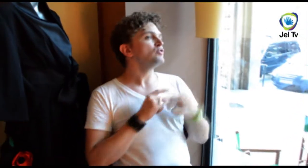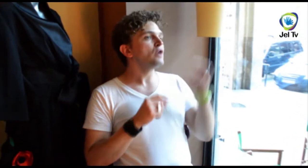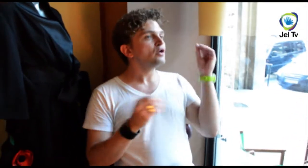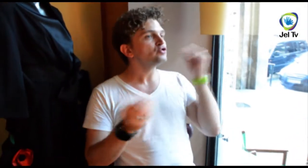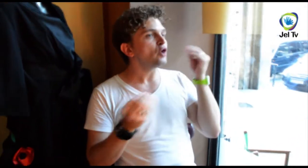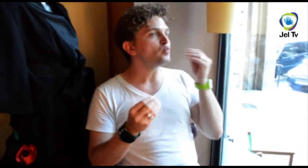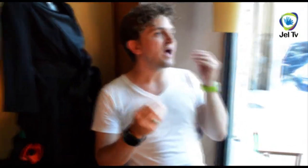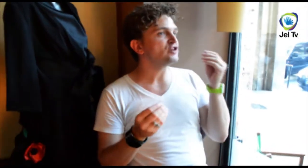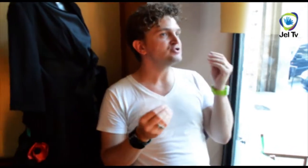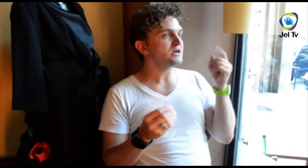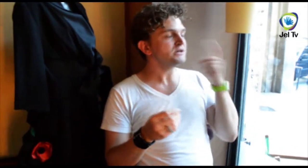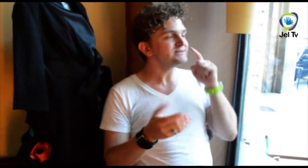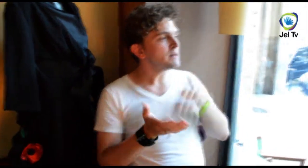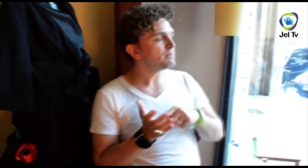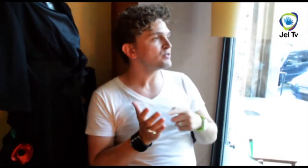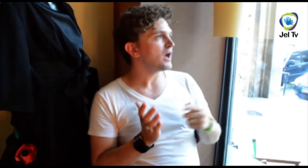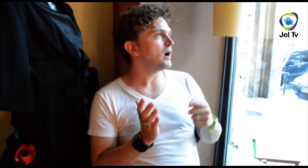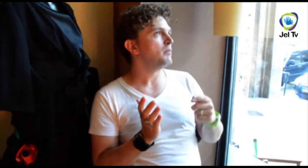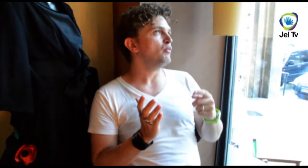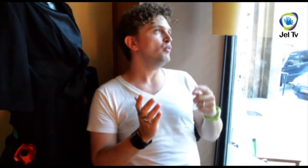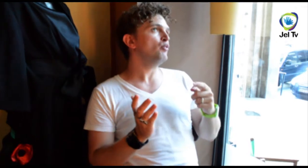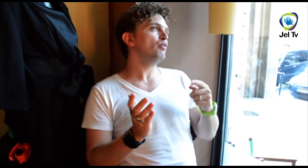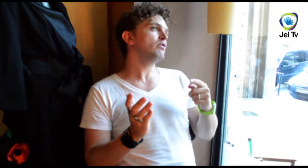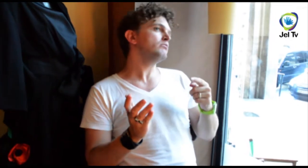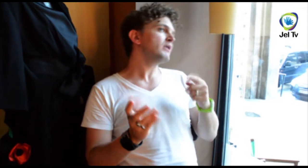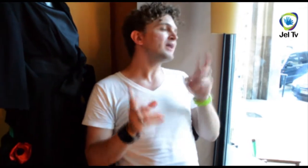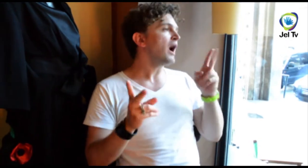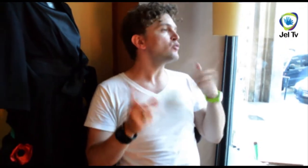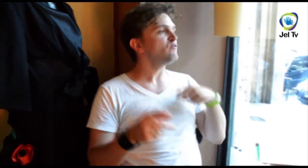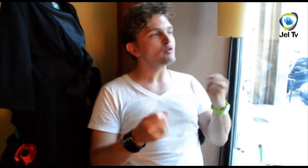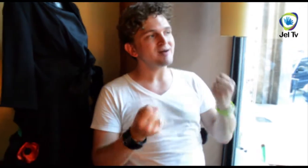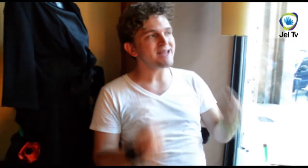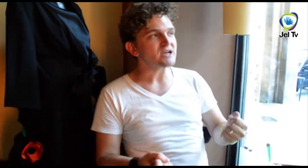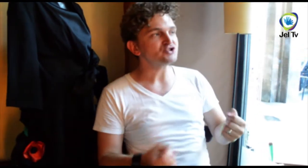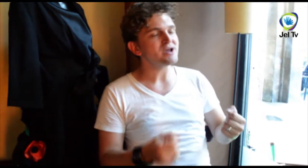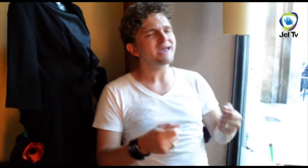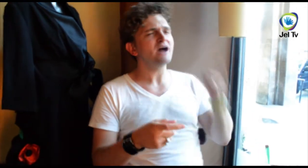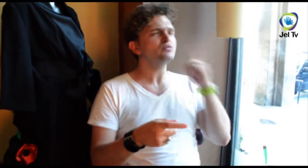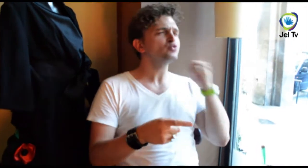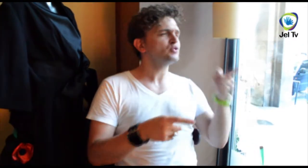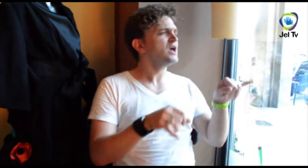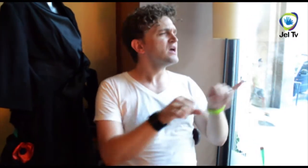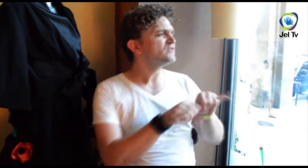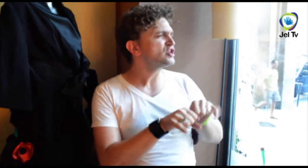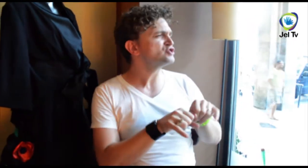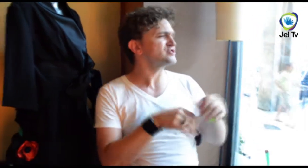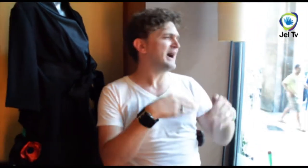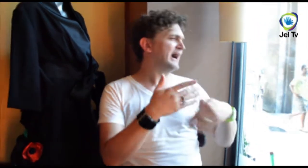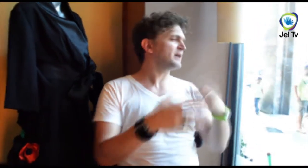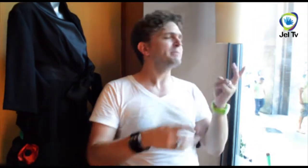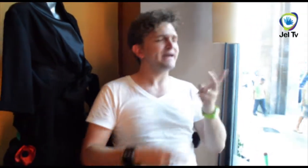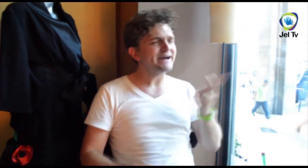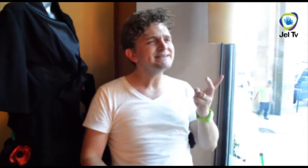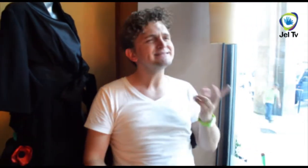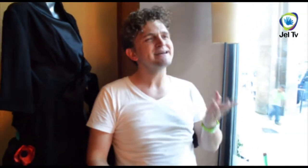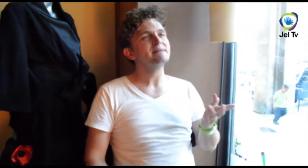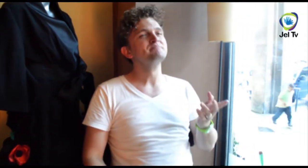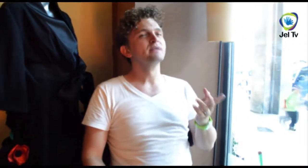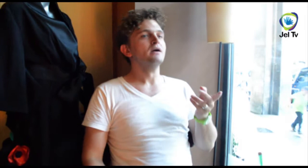Viszont a tanulás szempontjából... voltak a nehézségek, tudod a vizsgák, stb. Persze!